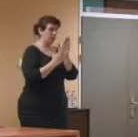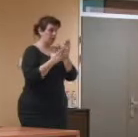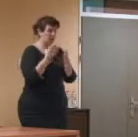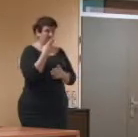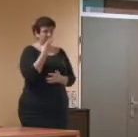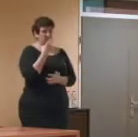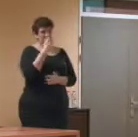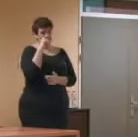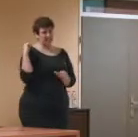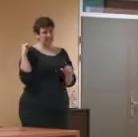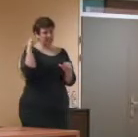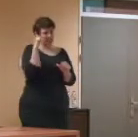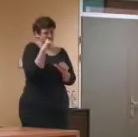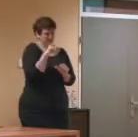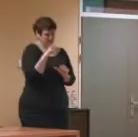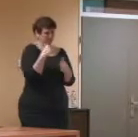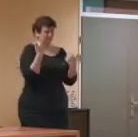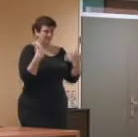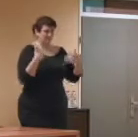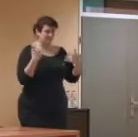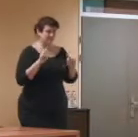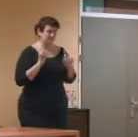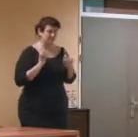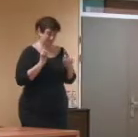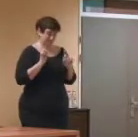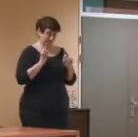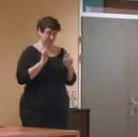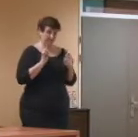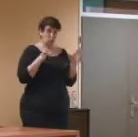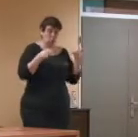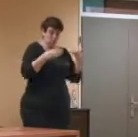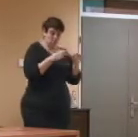De Elche hay tres que ya han sido